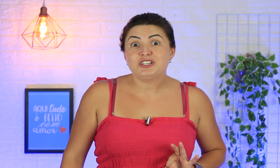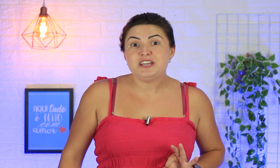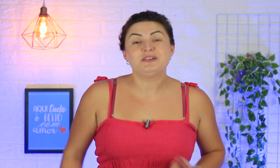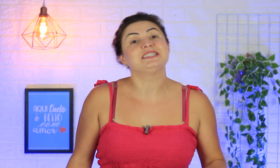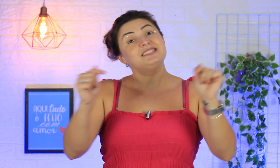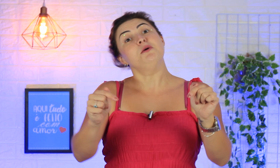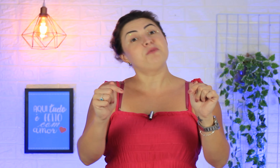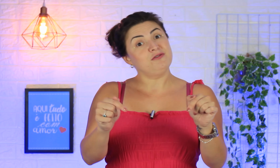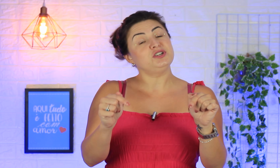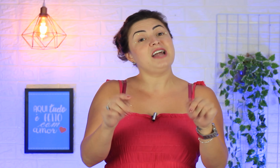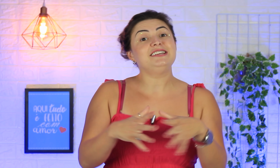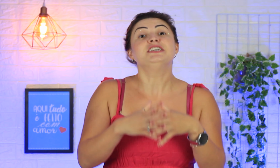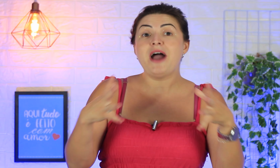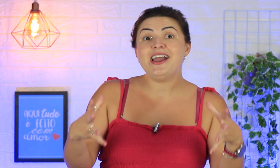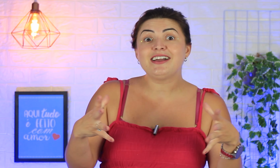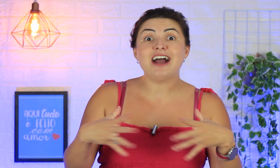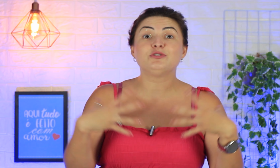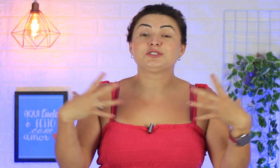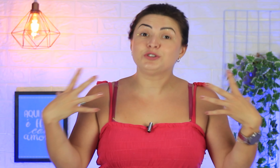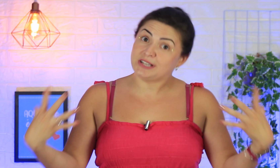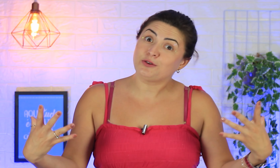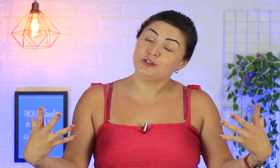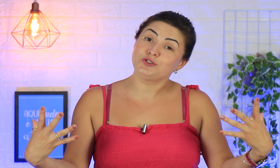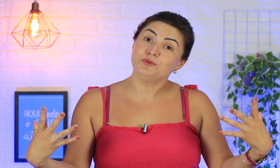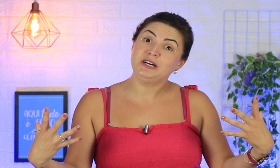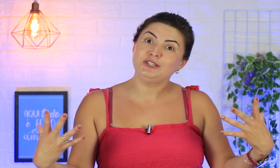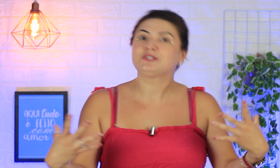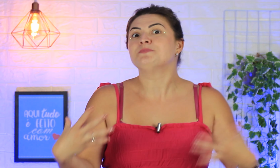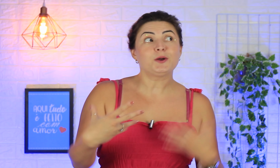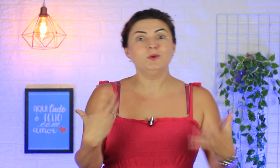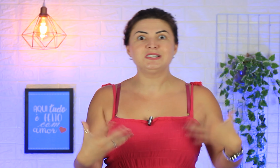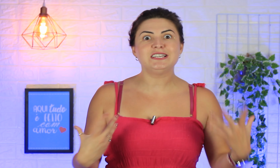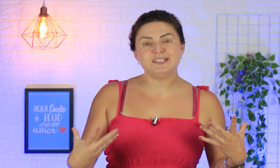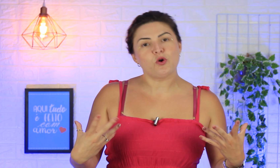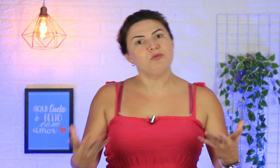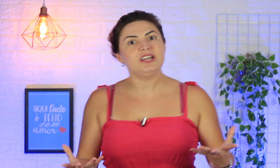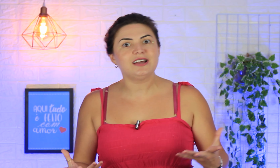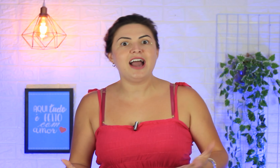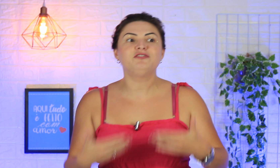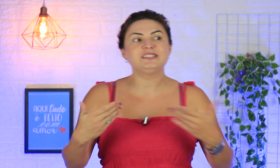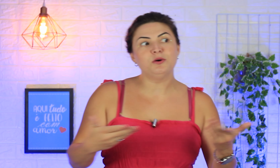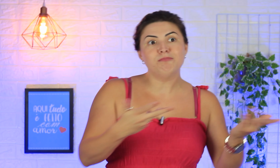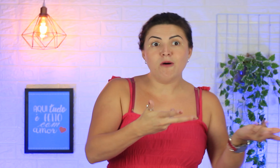de libras que são profissionais do RH dos recursos humanos para conseguir se comunicar e fazer um bom